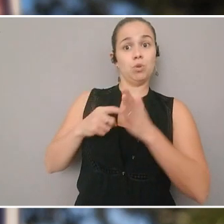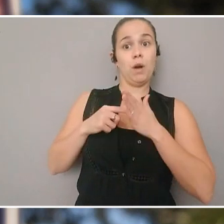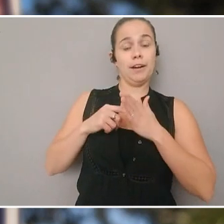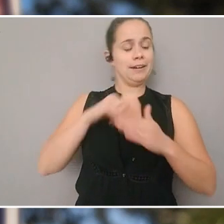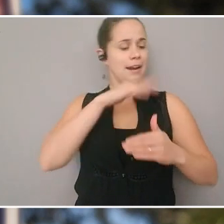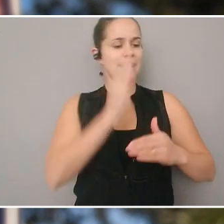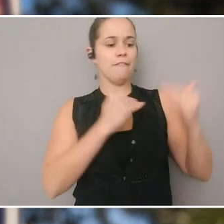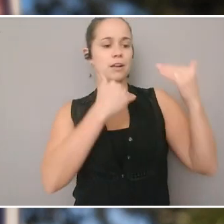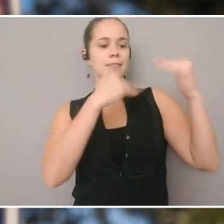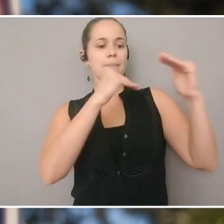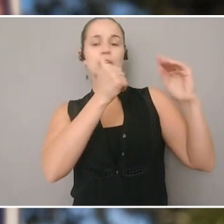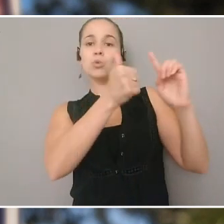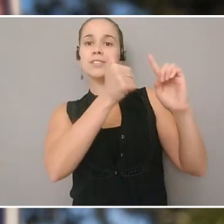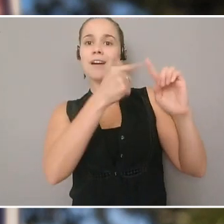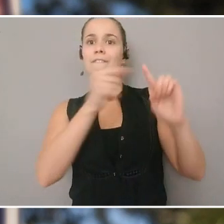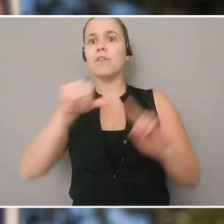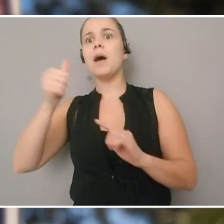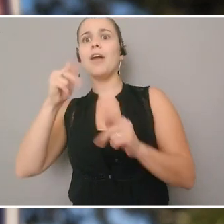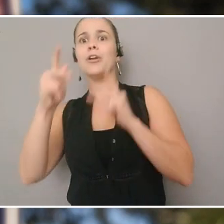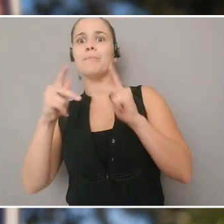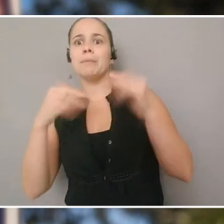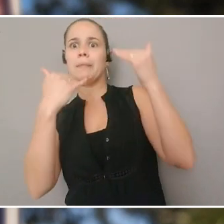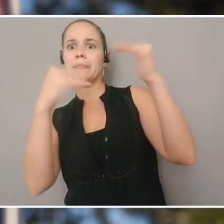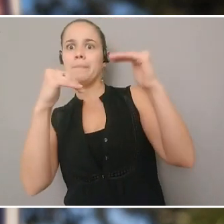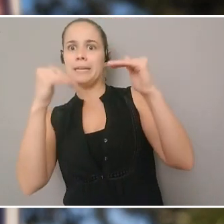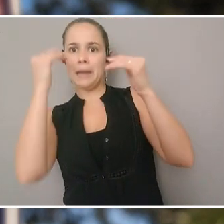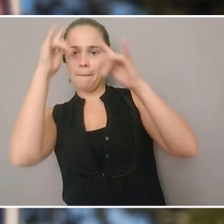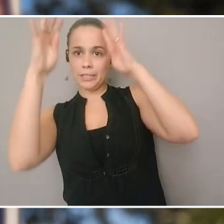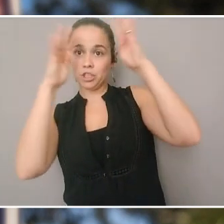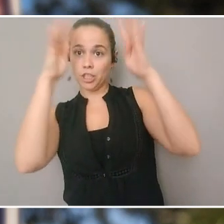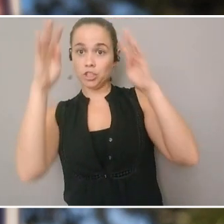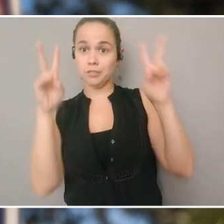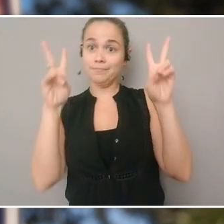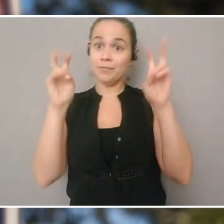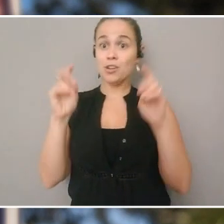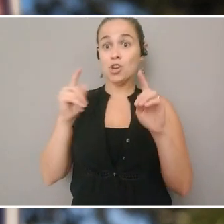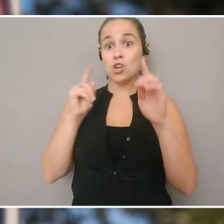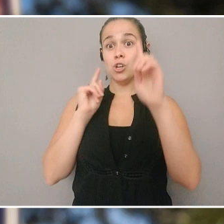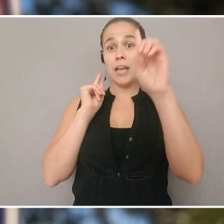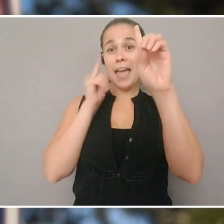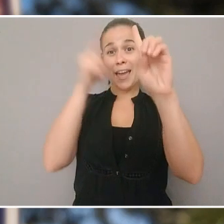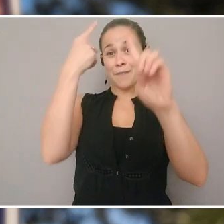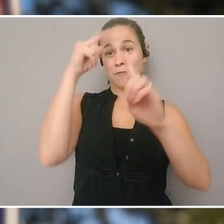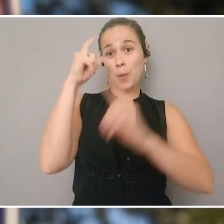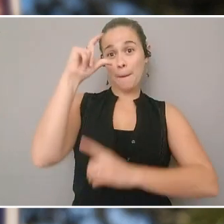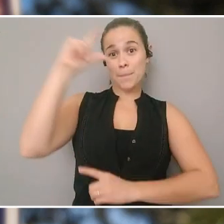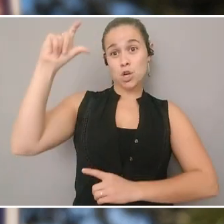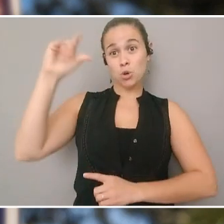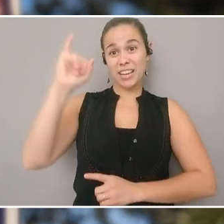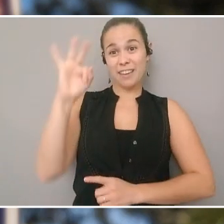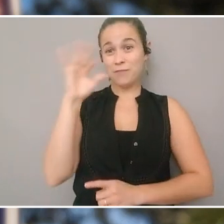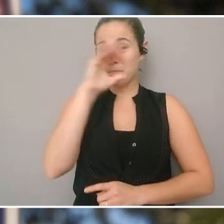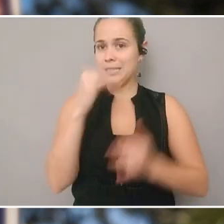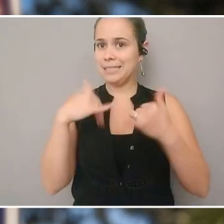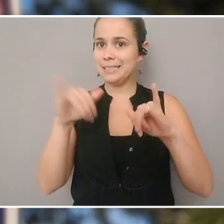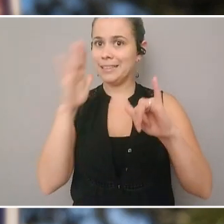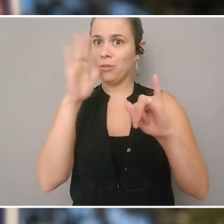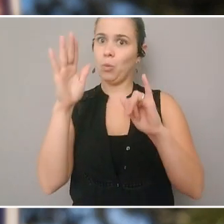de otros. Dispara a la luna incluso si fallas, aterrizarás entre las estrellas.